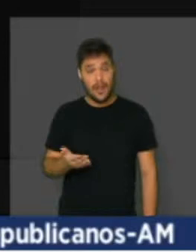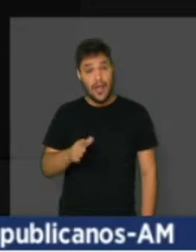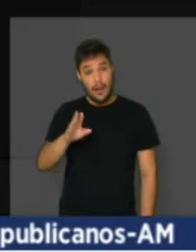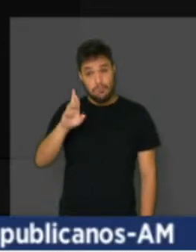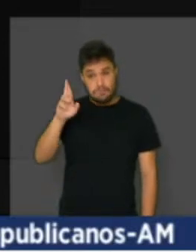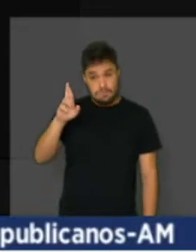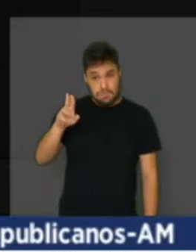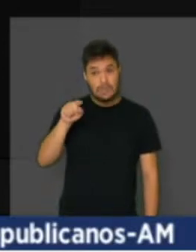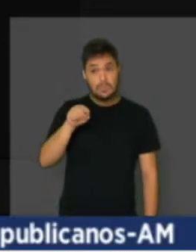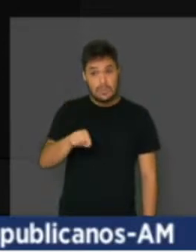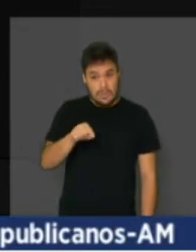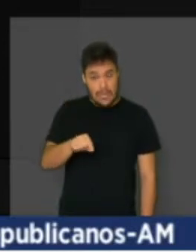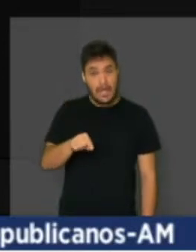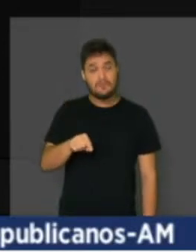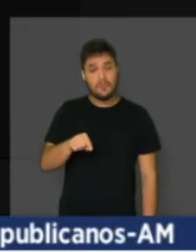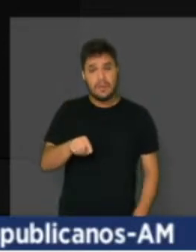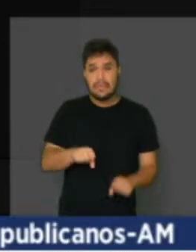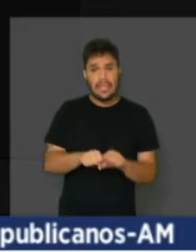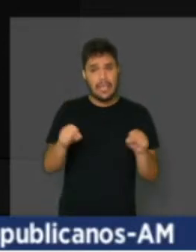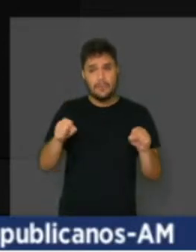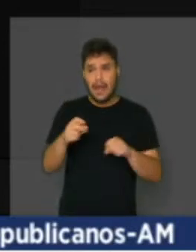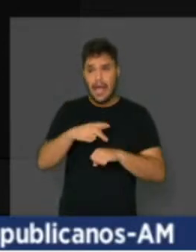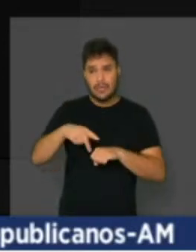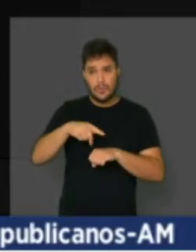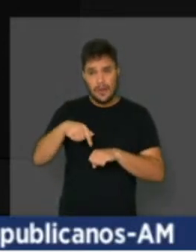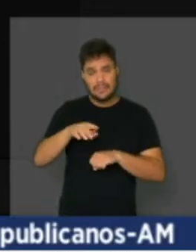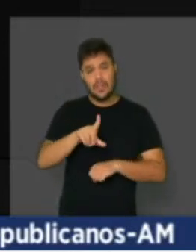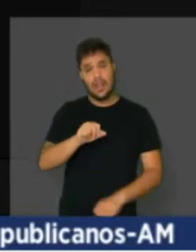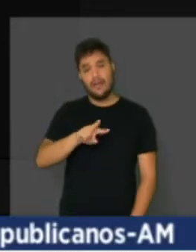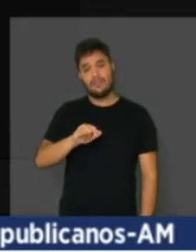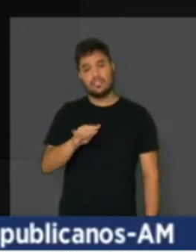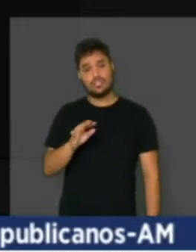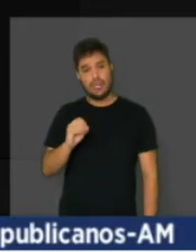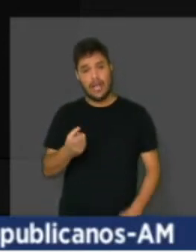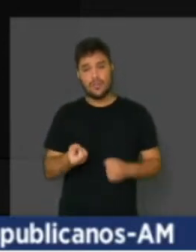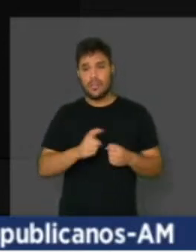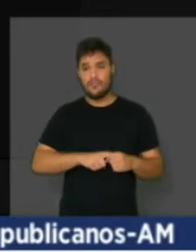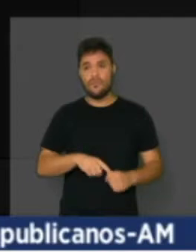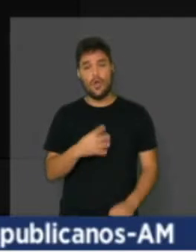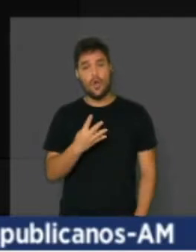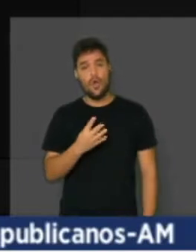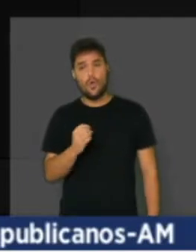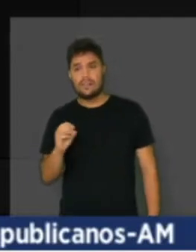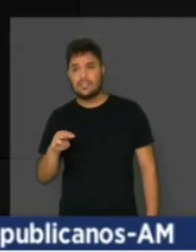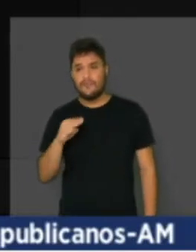ESSE PAÍS, NA LAVA JATO DEVOLUÇÃO DE 420 MILHÕES DO GOVERNO DA ESQUERDA, ISSO ESTÁ MUITO CLARO PARA A POPULAÇÃO, MAS LÓGICO QUE O